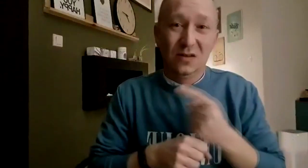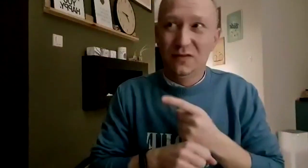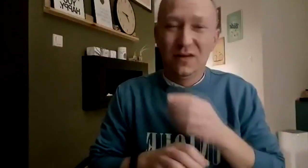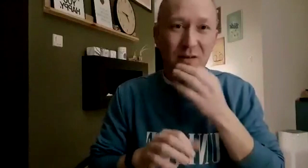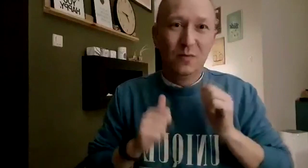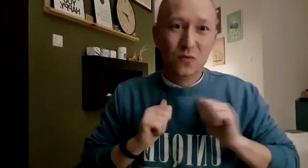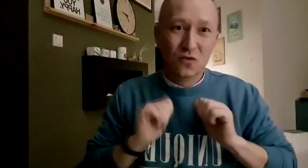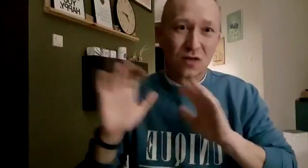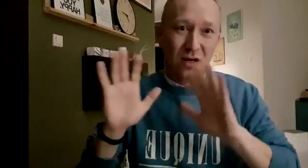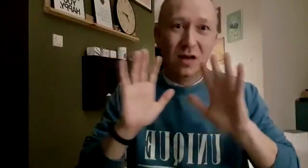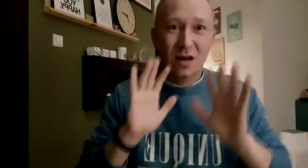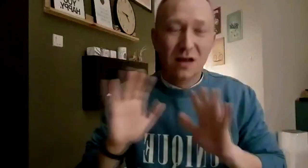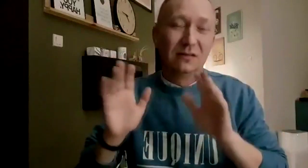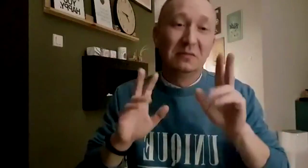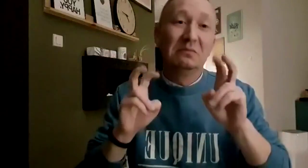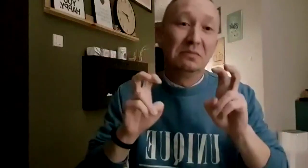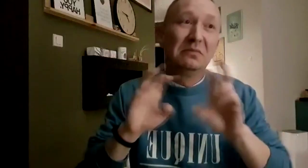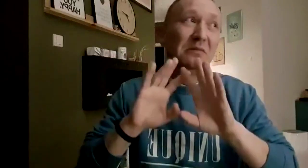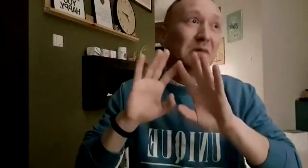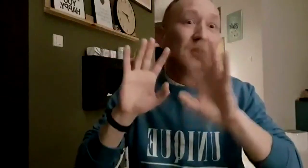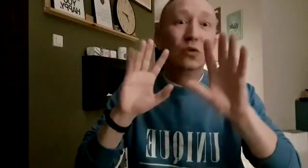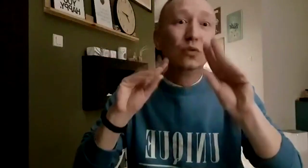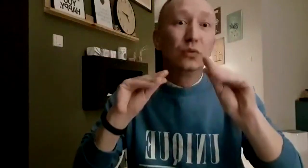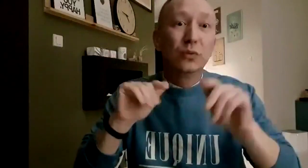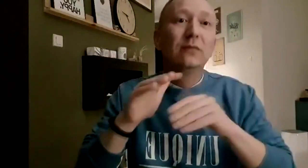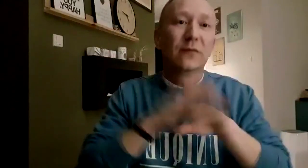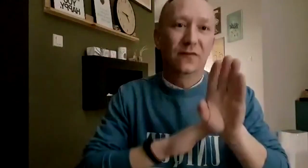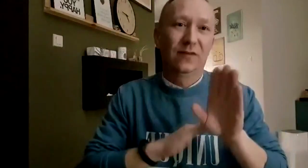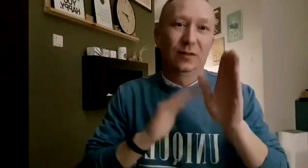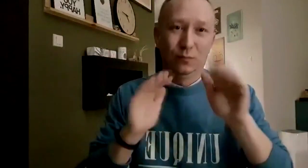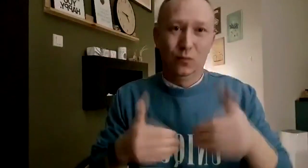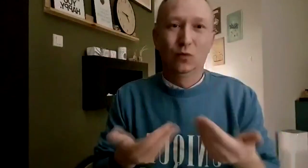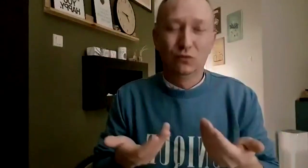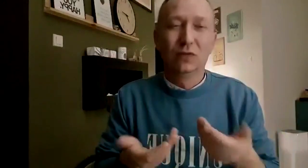Nie będę ryzykować, lepiej przeczekać ten czas, jak wszystko się ucichnie, to wtedy można wyjść.